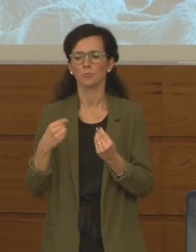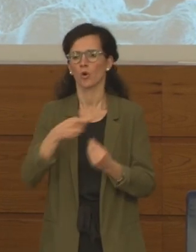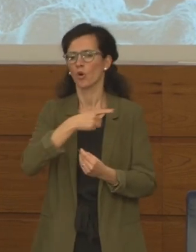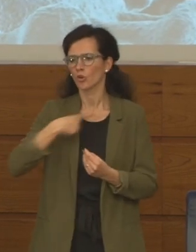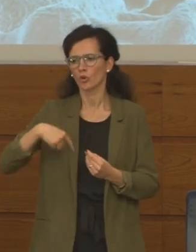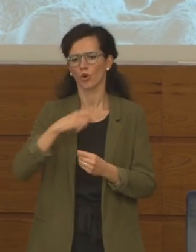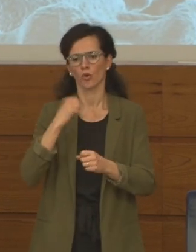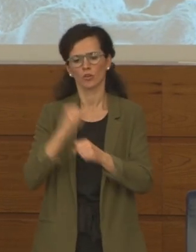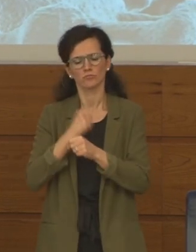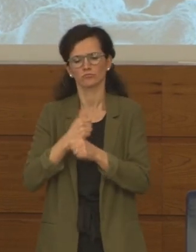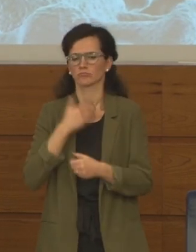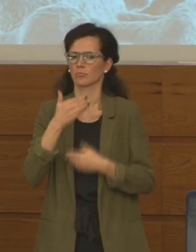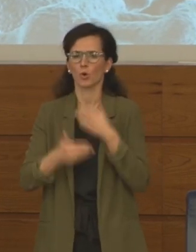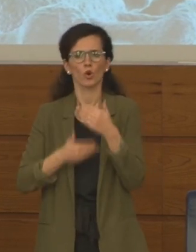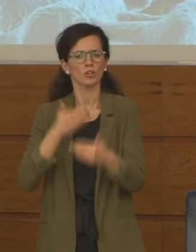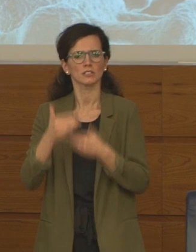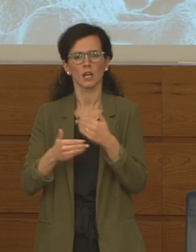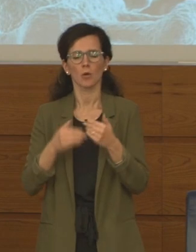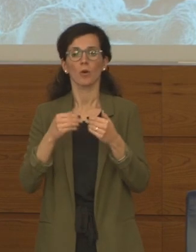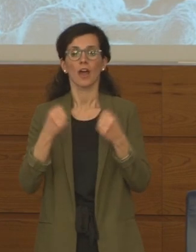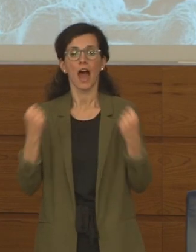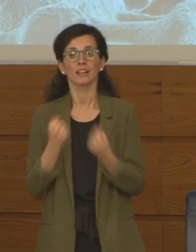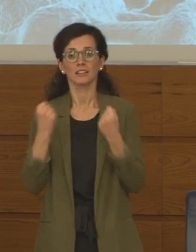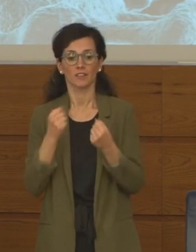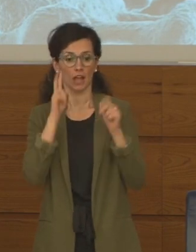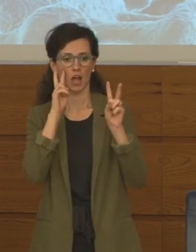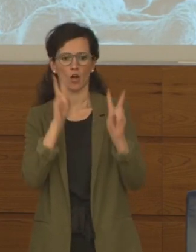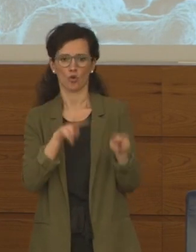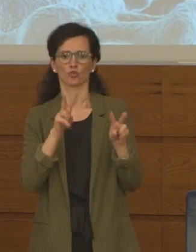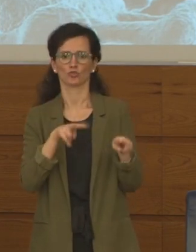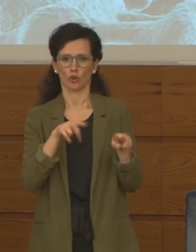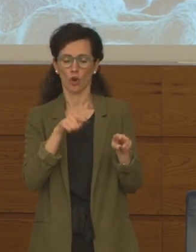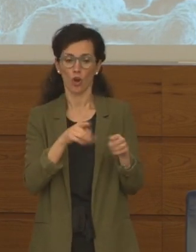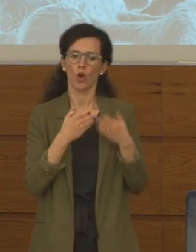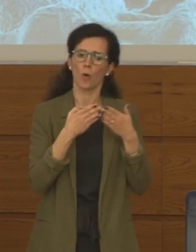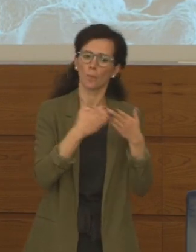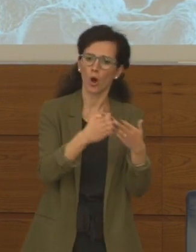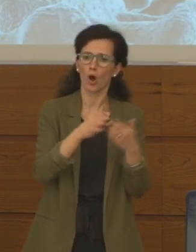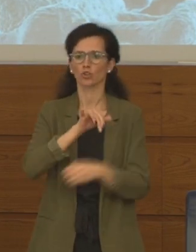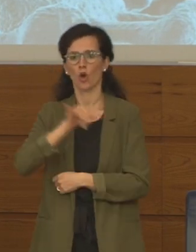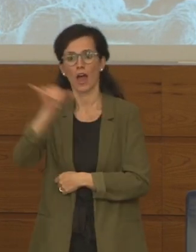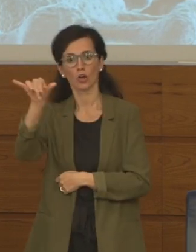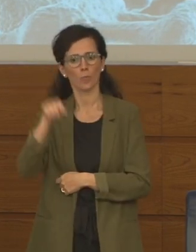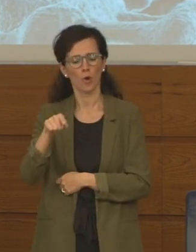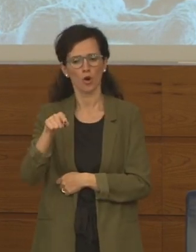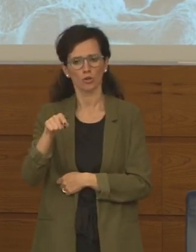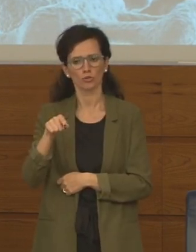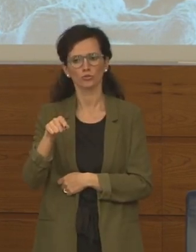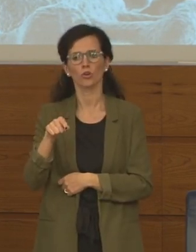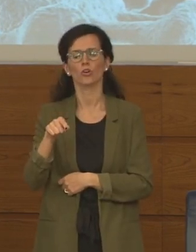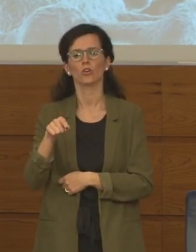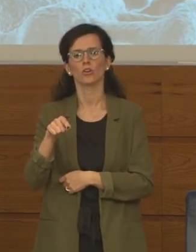nelle attività di controlli nei porti e negli aeroporti rispetto a cui siamo